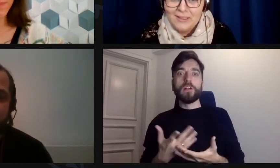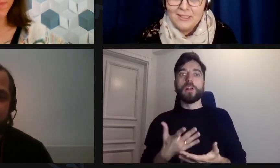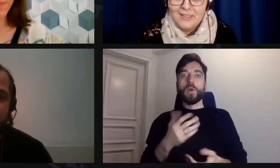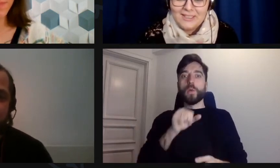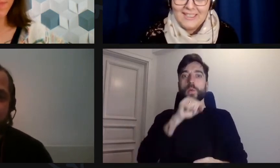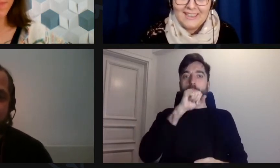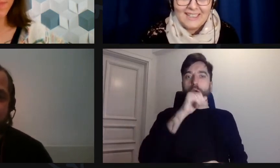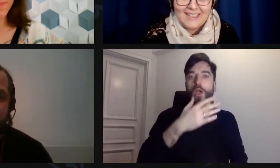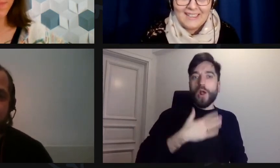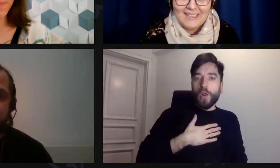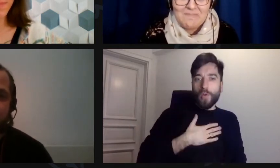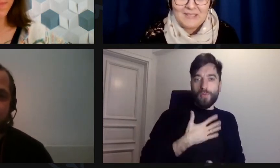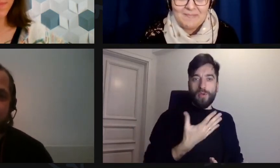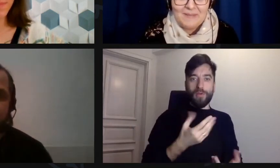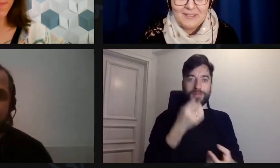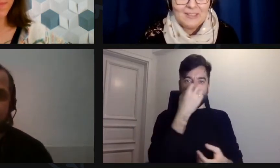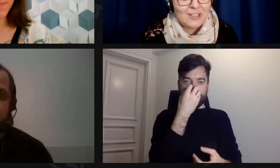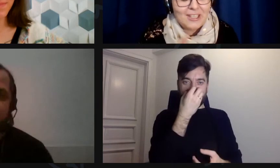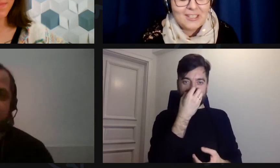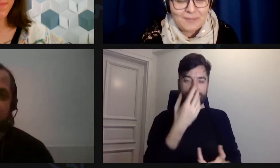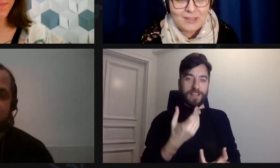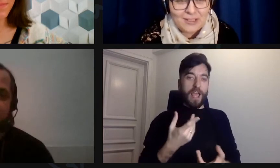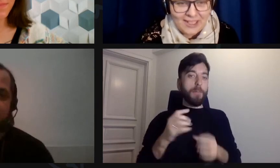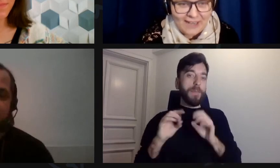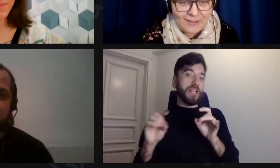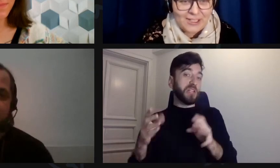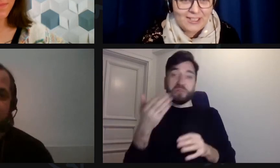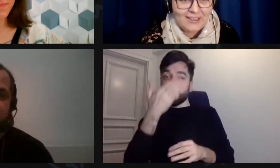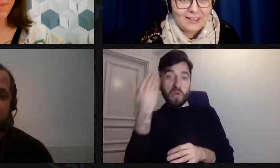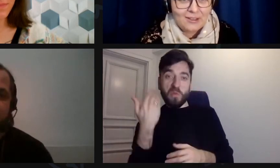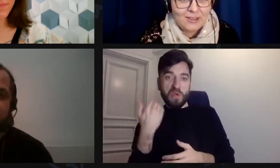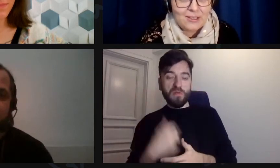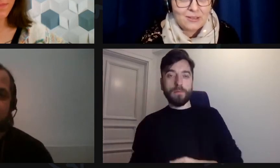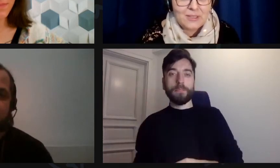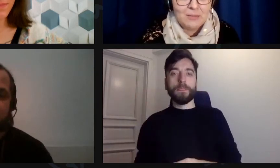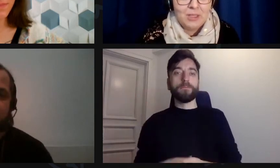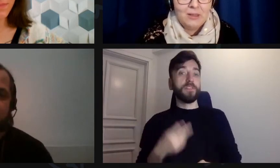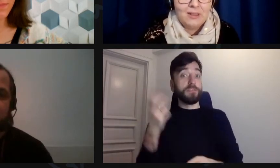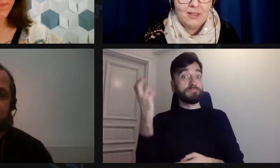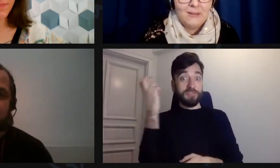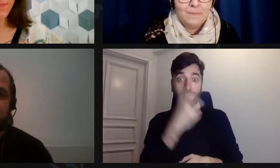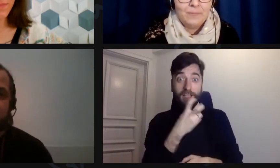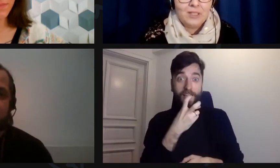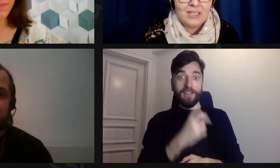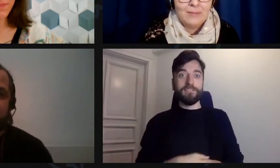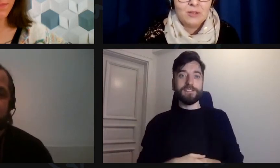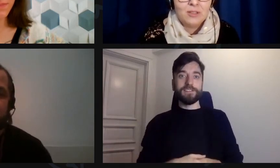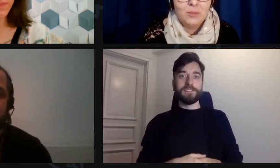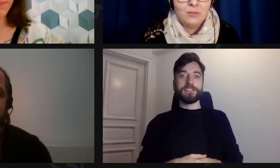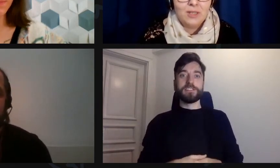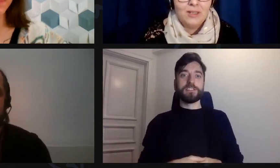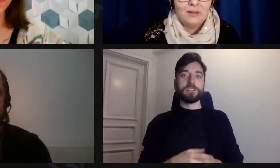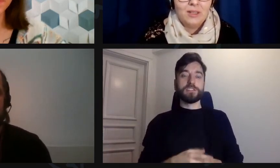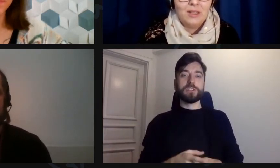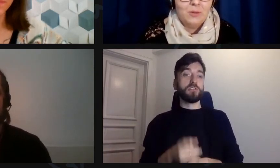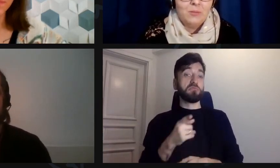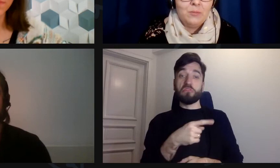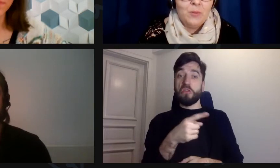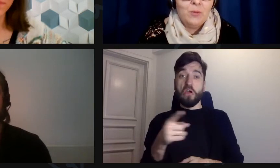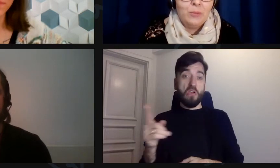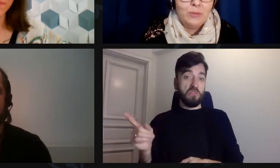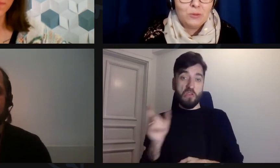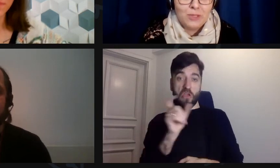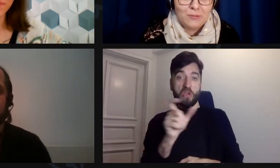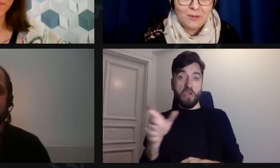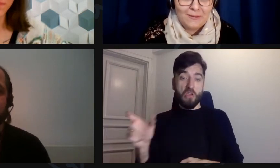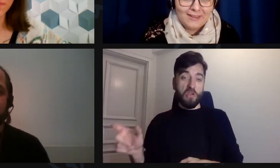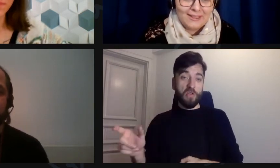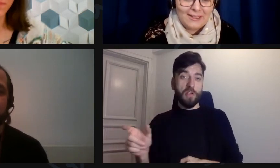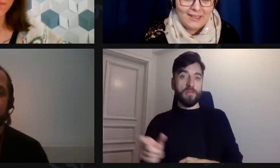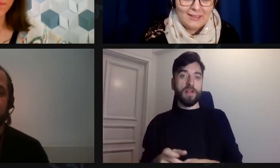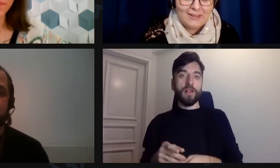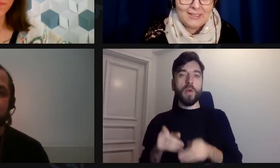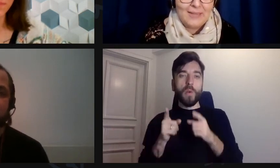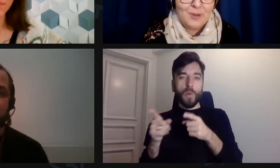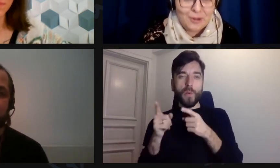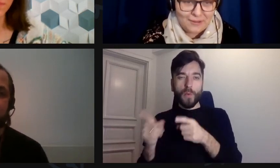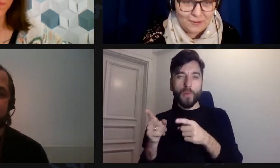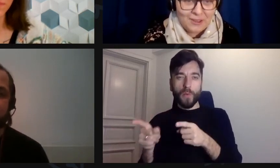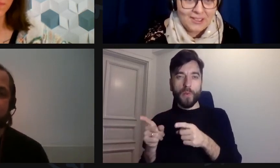Katarzyna – to nie są same osoby, które mogły być ukierunkowane na samorozwój.